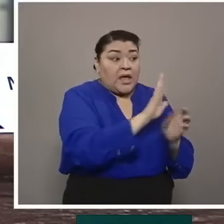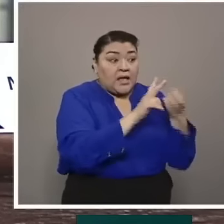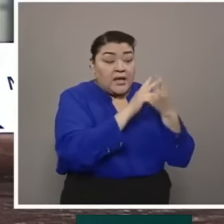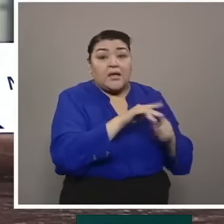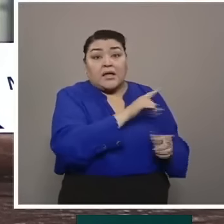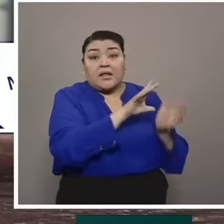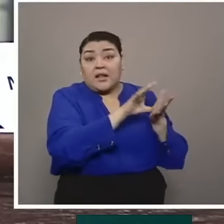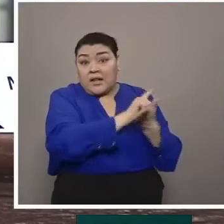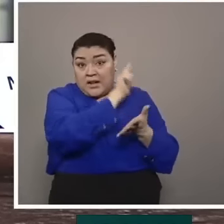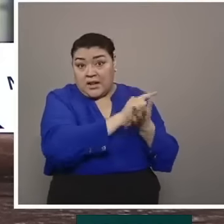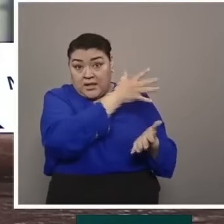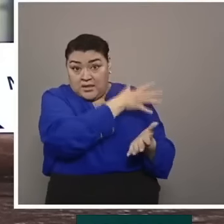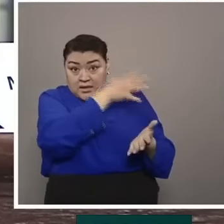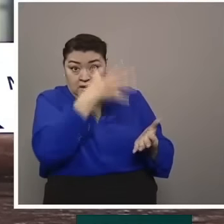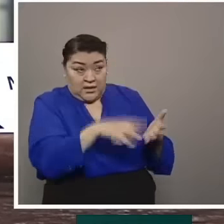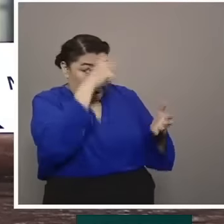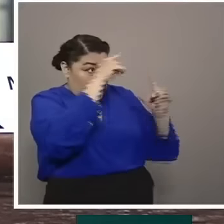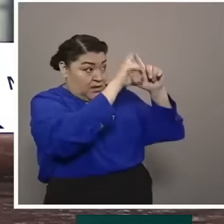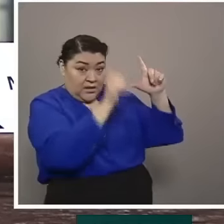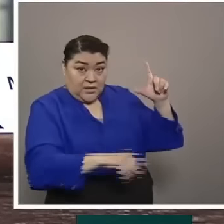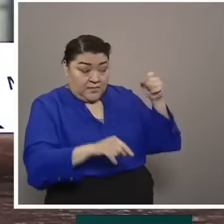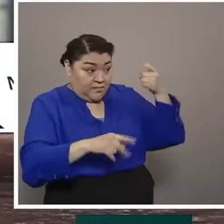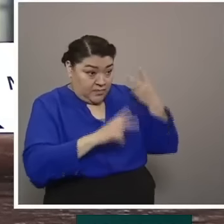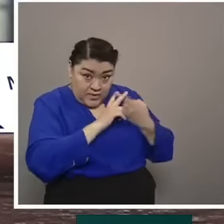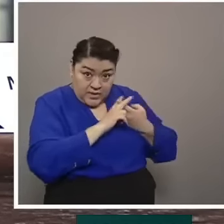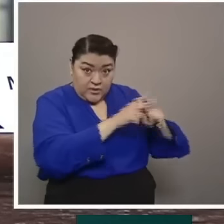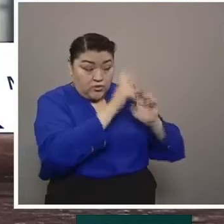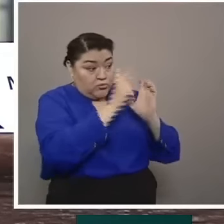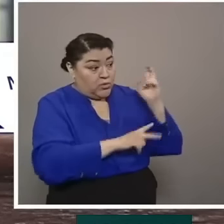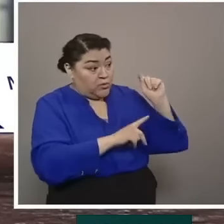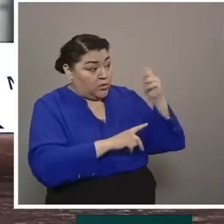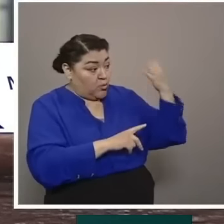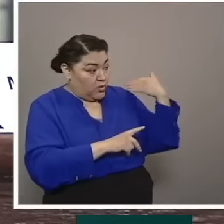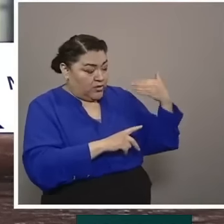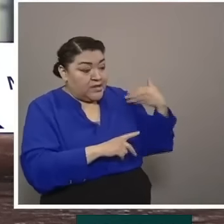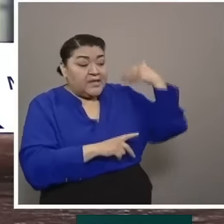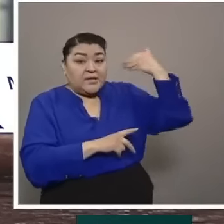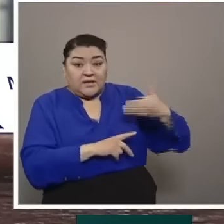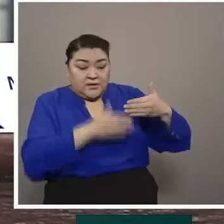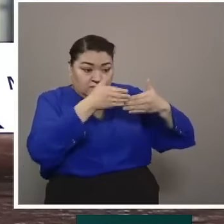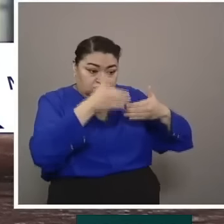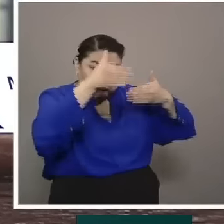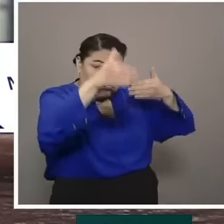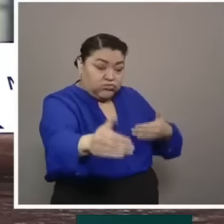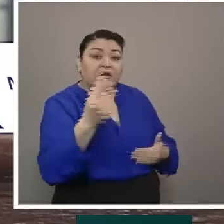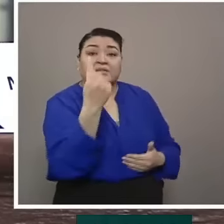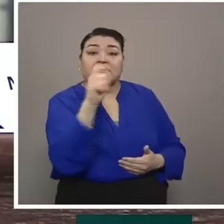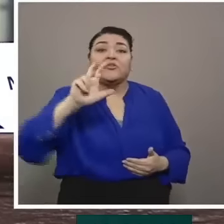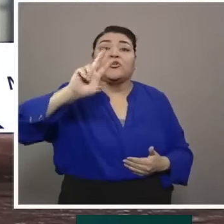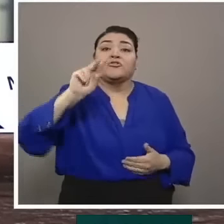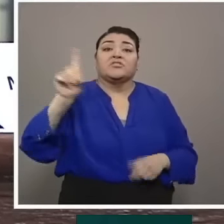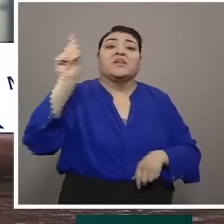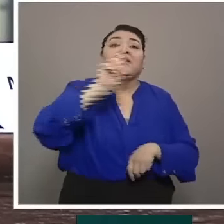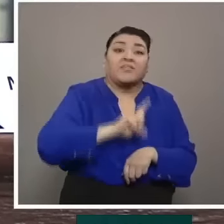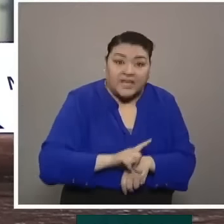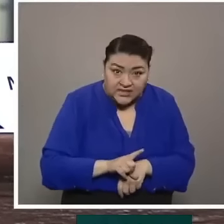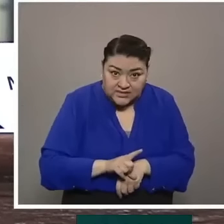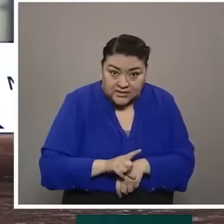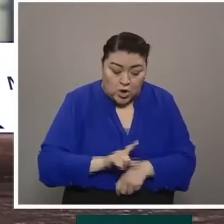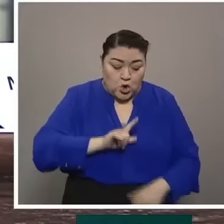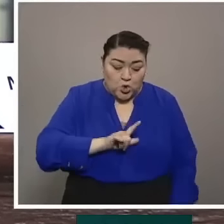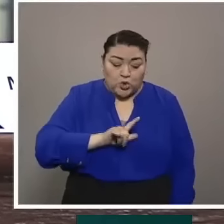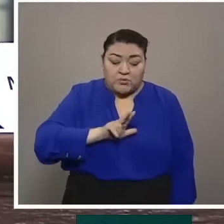la reforma constitucional de 2024 en un plazo de 180 días naturales a partir de ese momento.